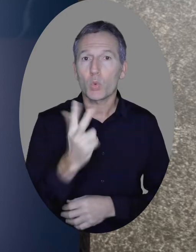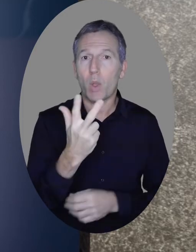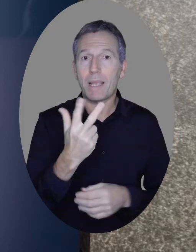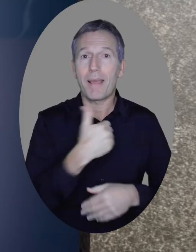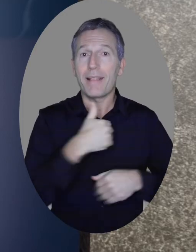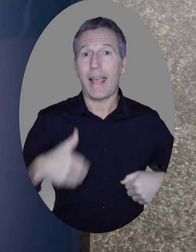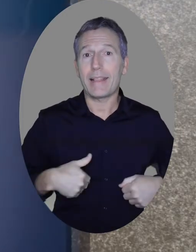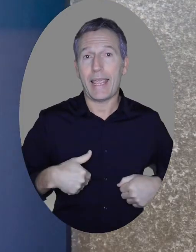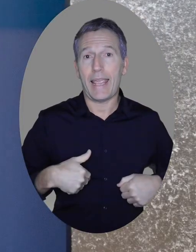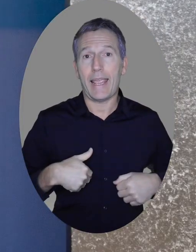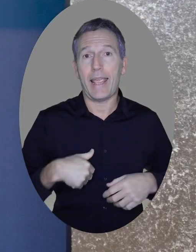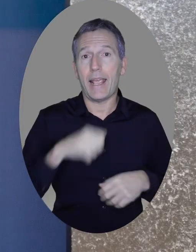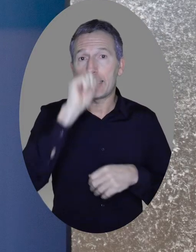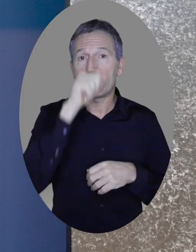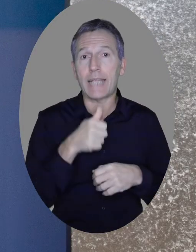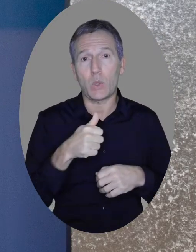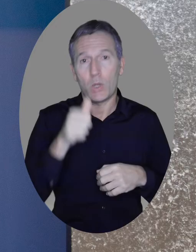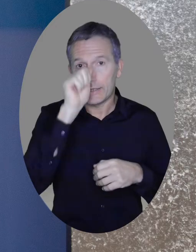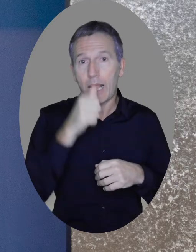commencent à se rassembler pour former une grande armée.